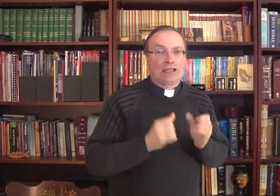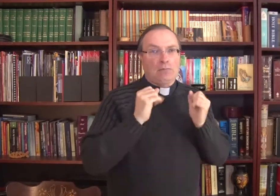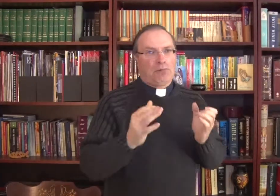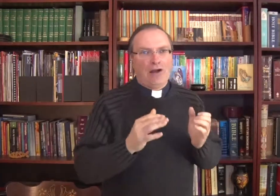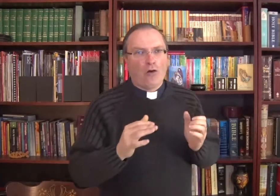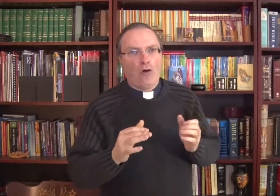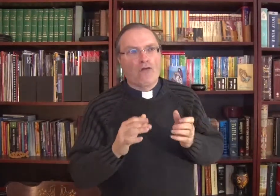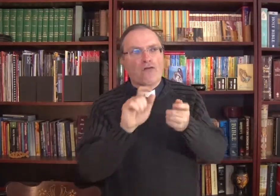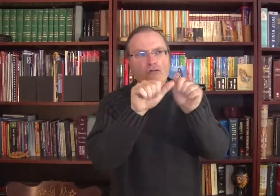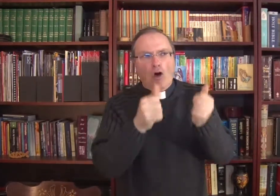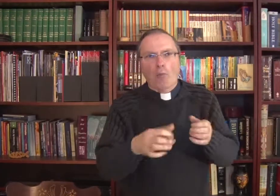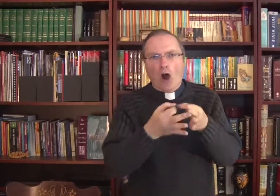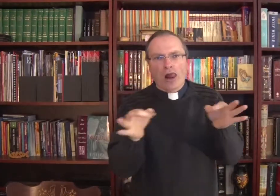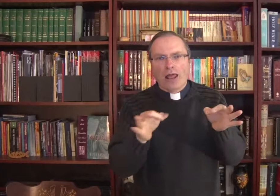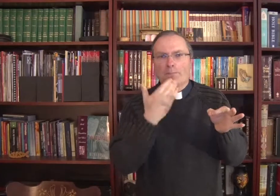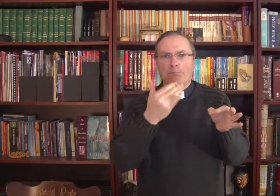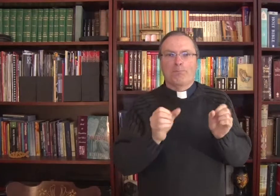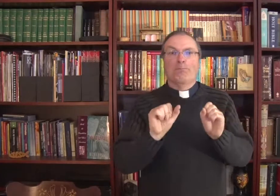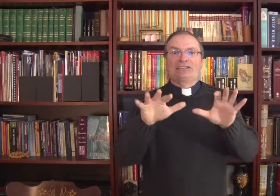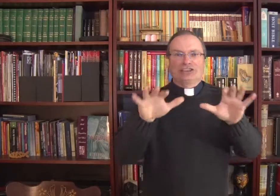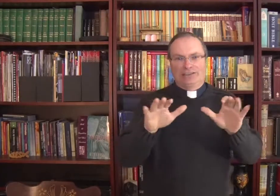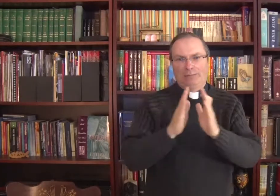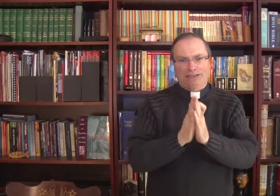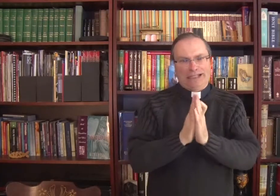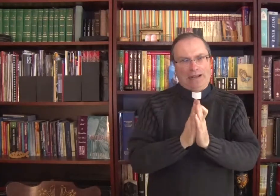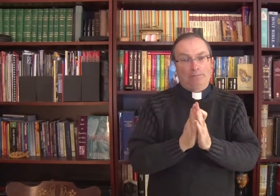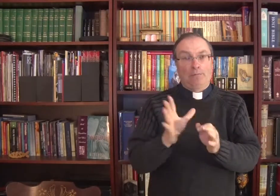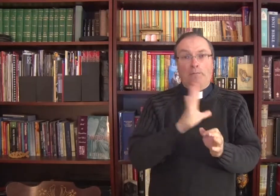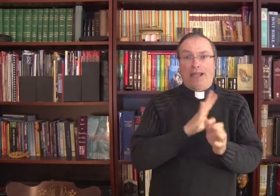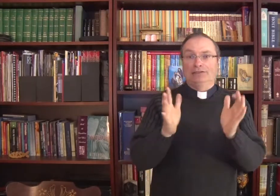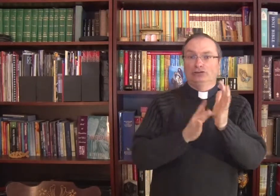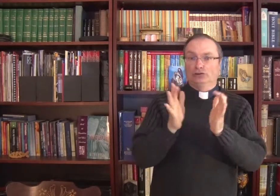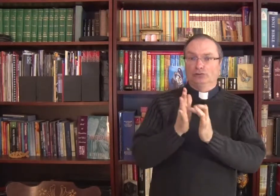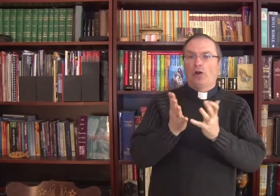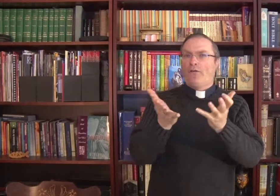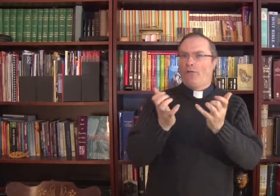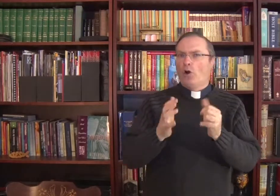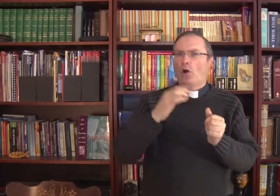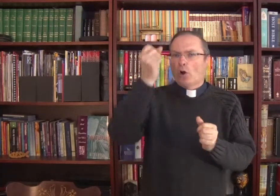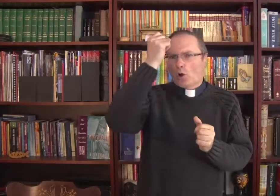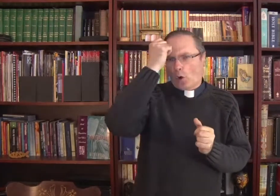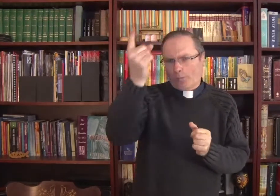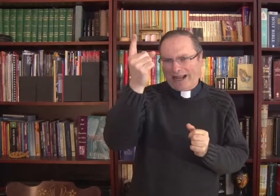Ce n’est pas une formule magique de la prière, mais Jésus veut qu’on comprenne